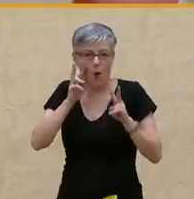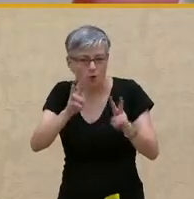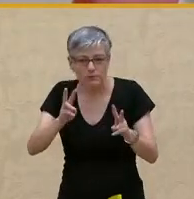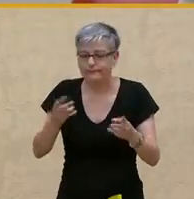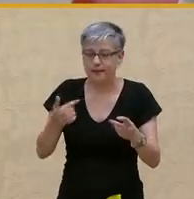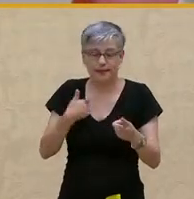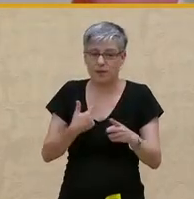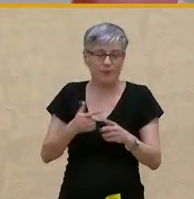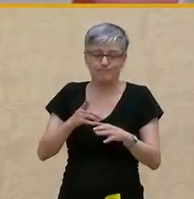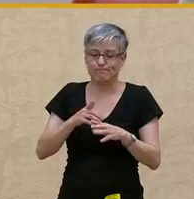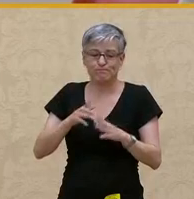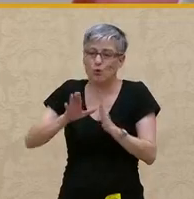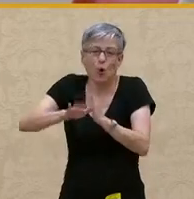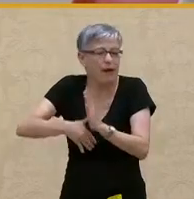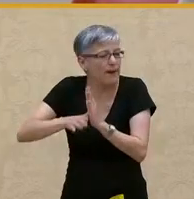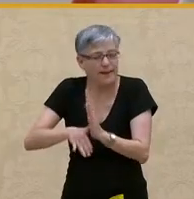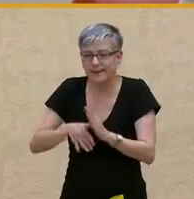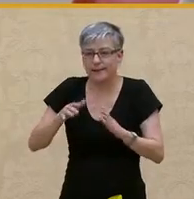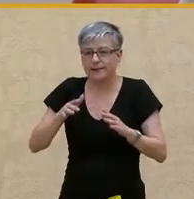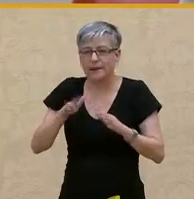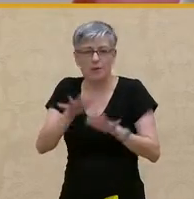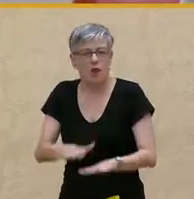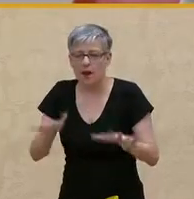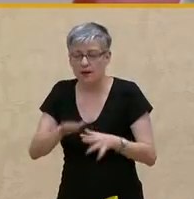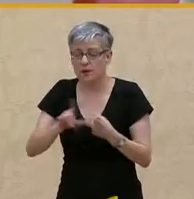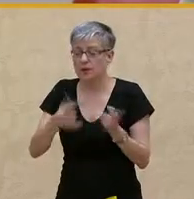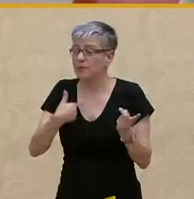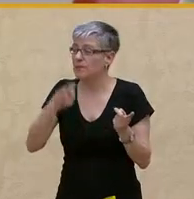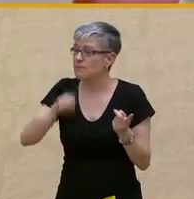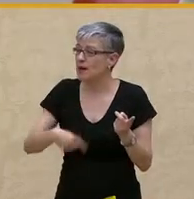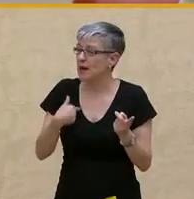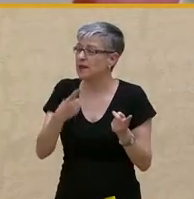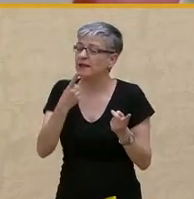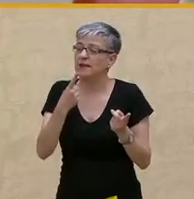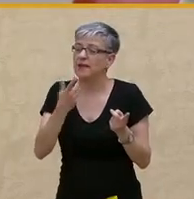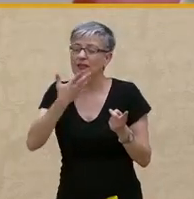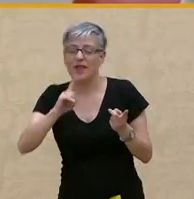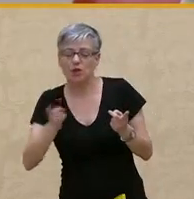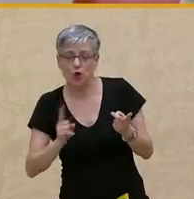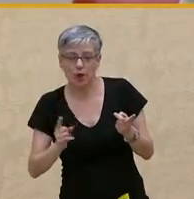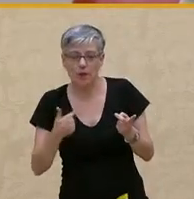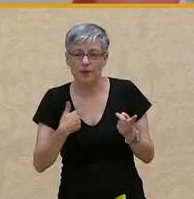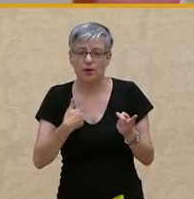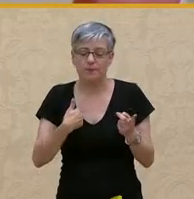se ralentice. Nos encontramos con un desconocimiento no solo en la sordoceguera